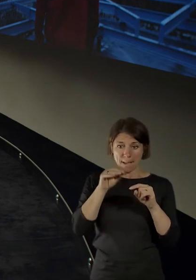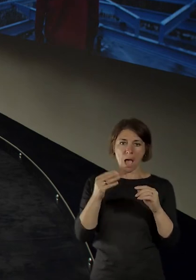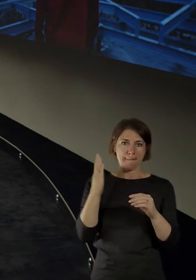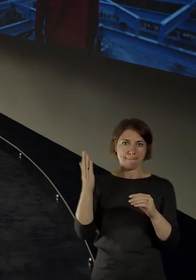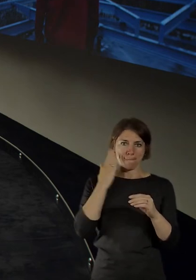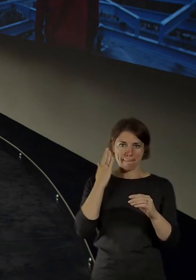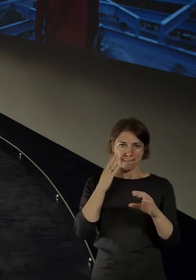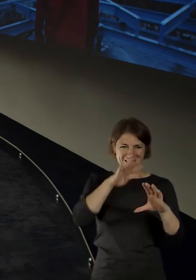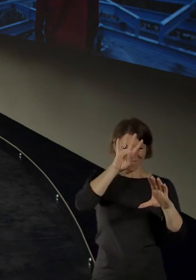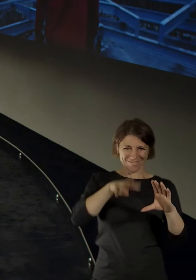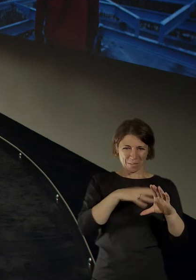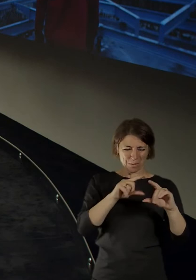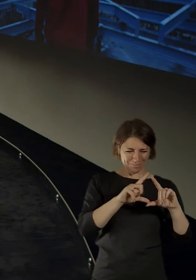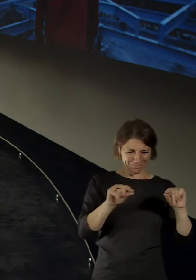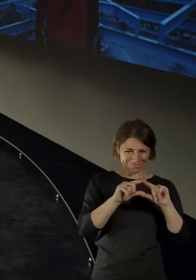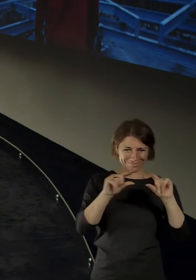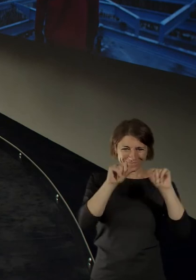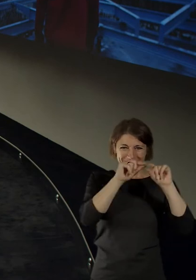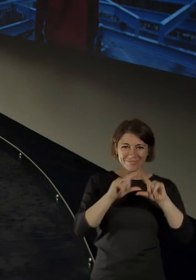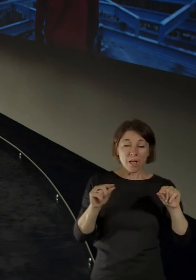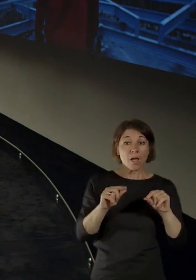Protože jestli to tak funguje, tak jako to úplně nechápu,